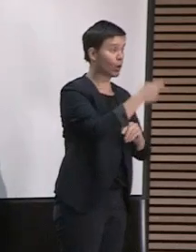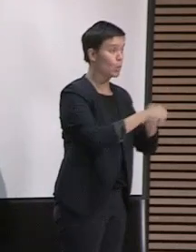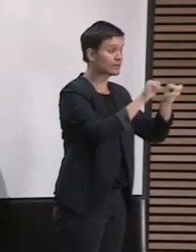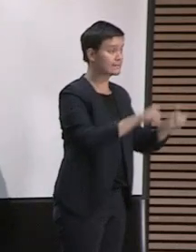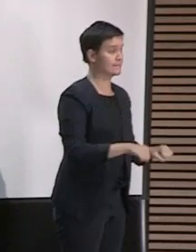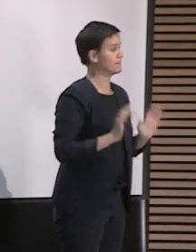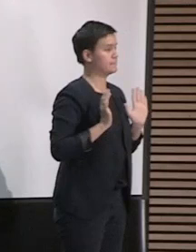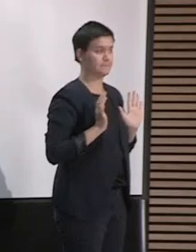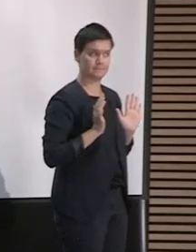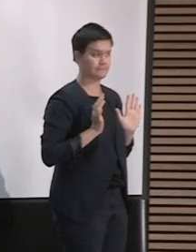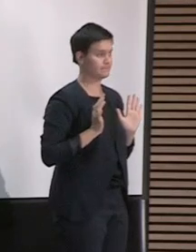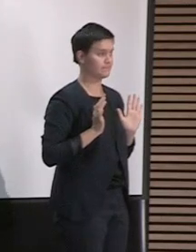nga kaiwhakawa kei roto i enei